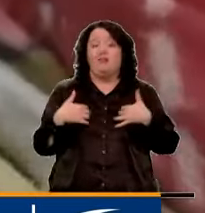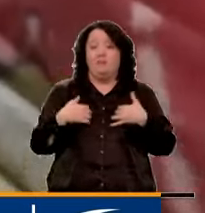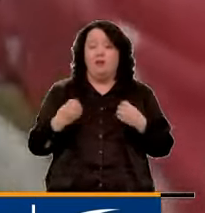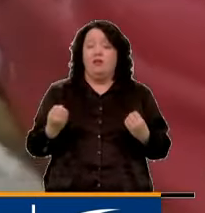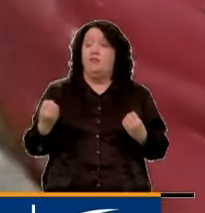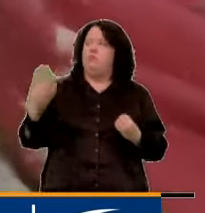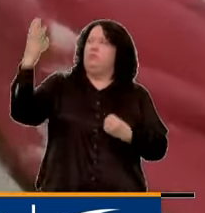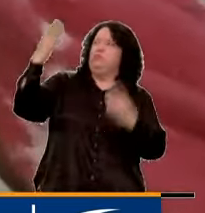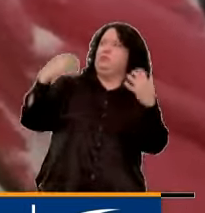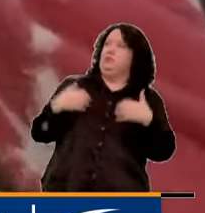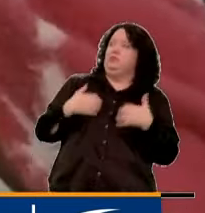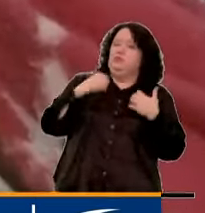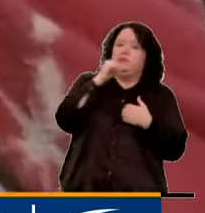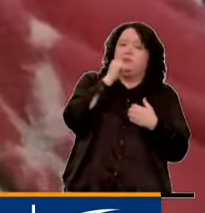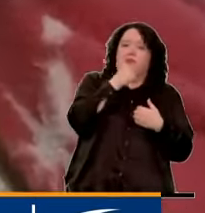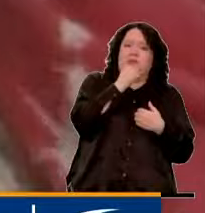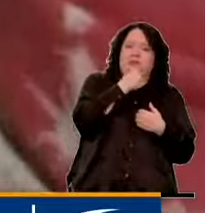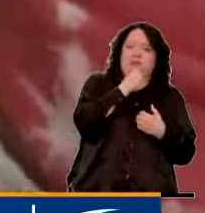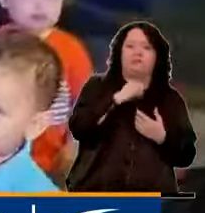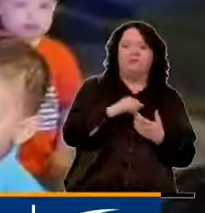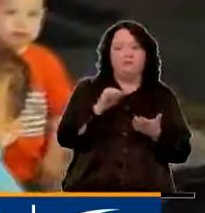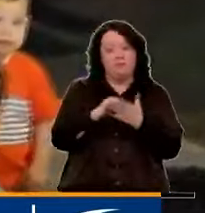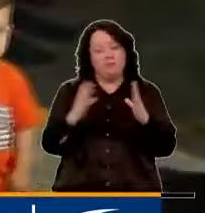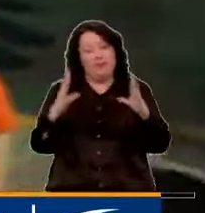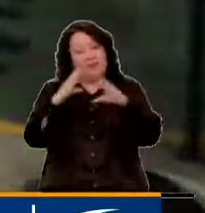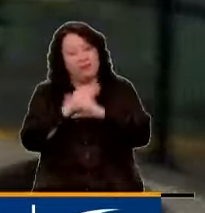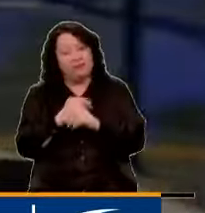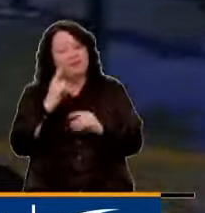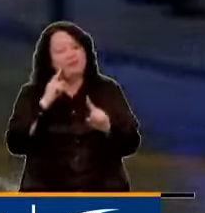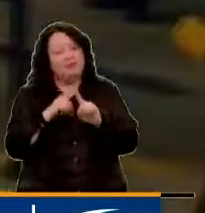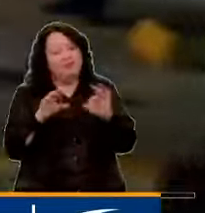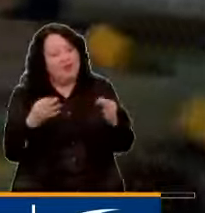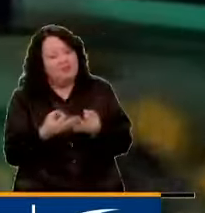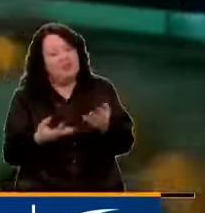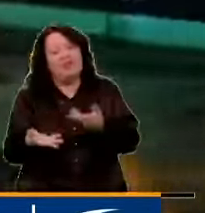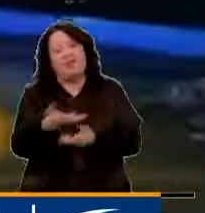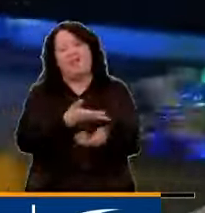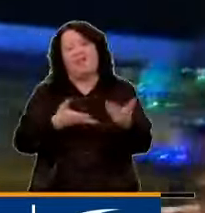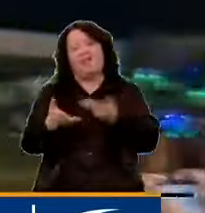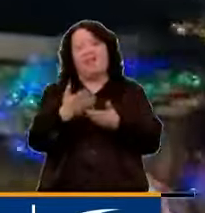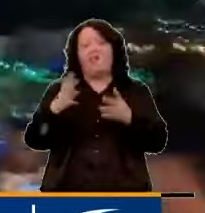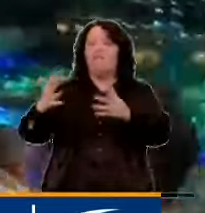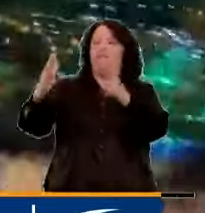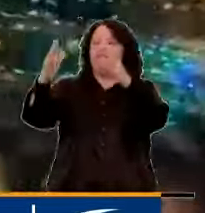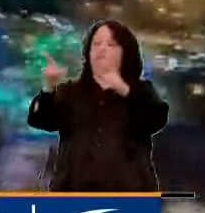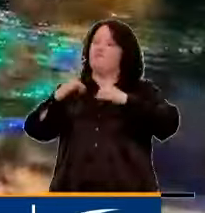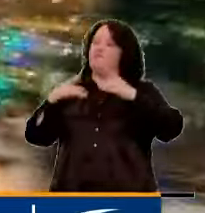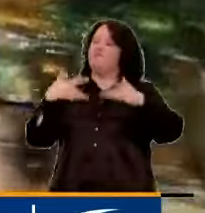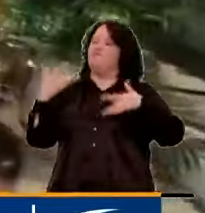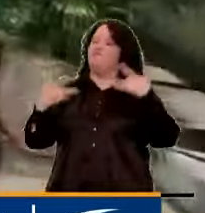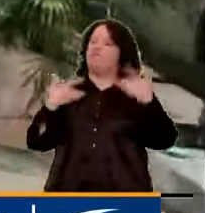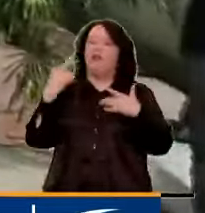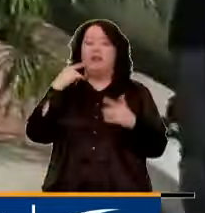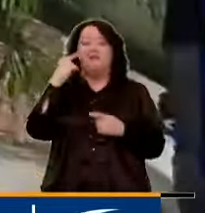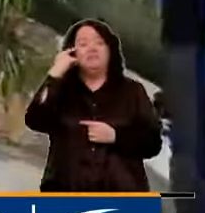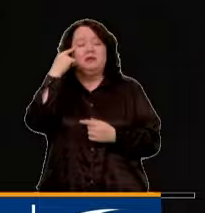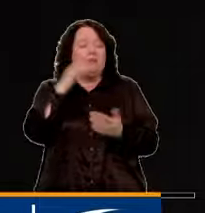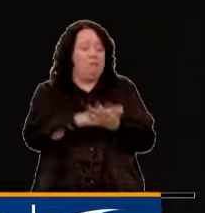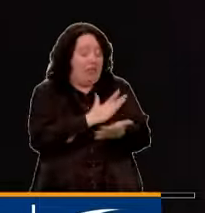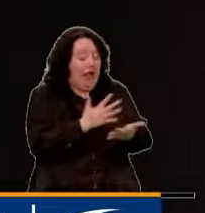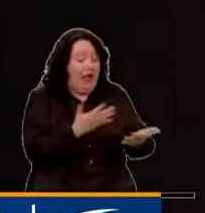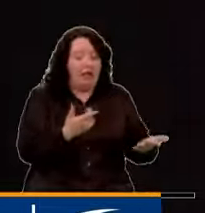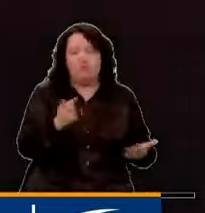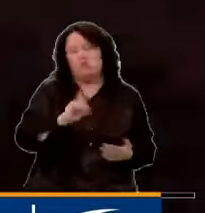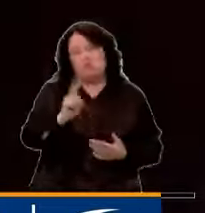ser que el 7 de diciembre se